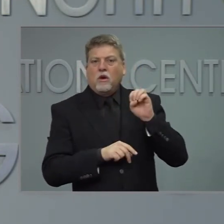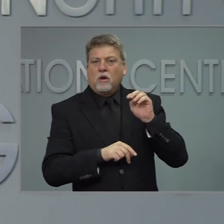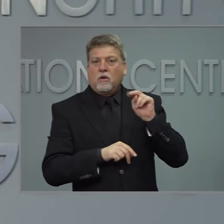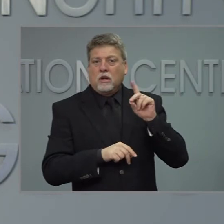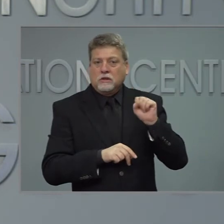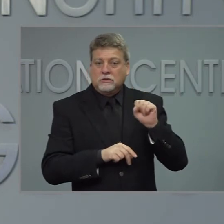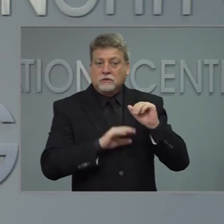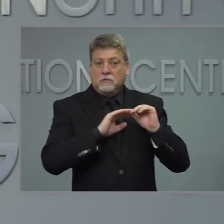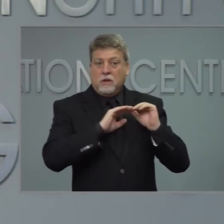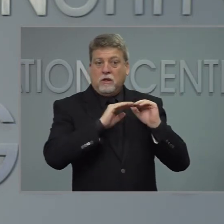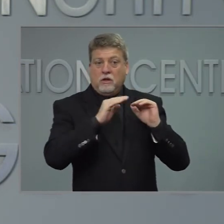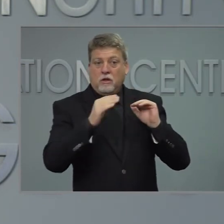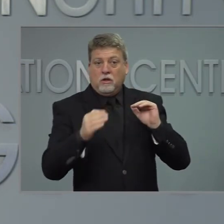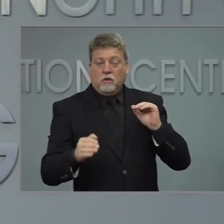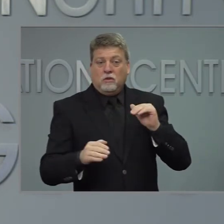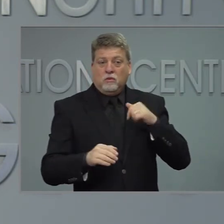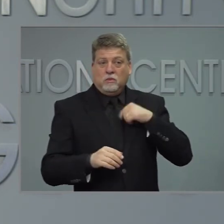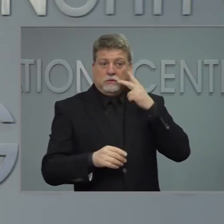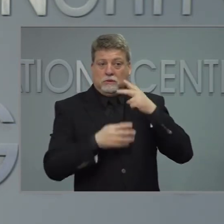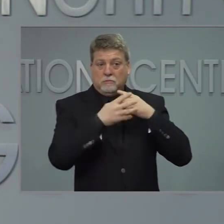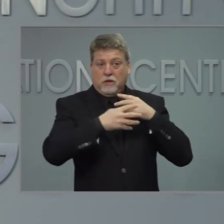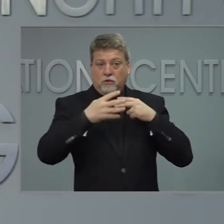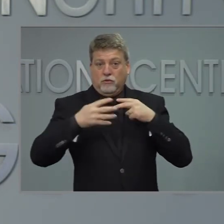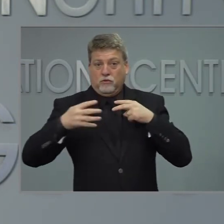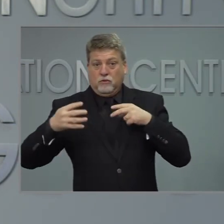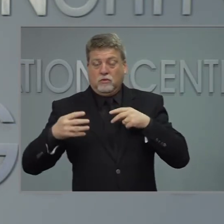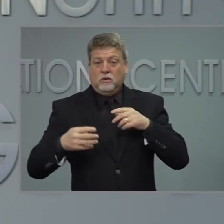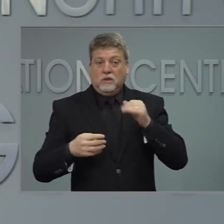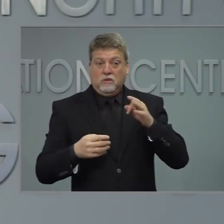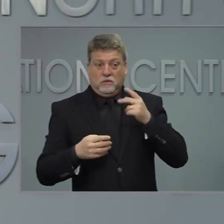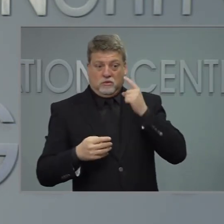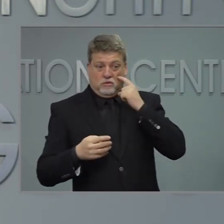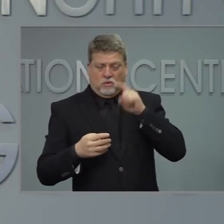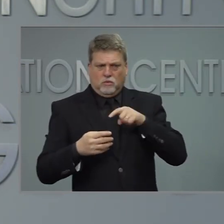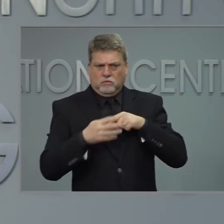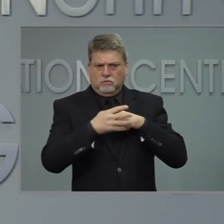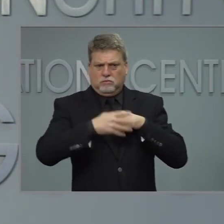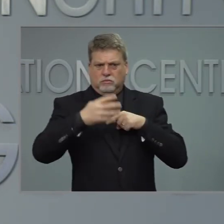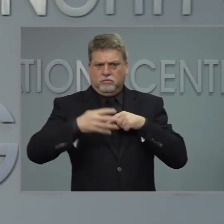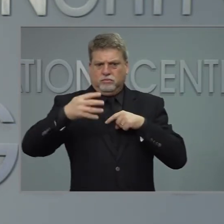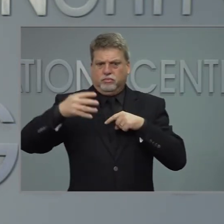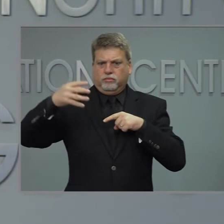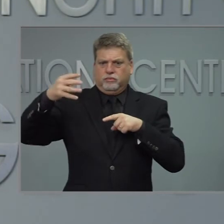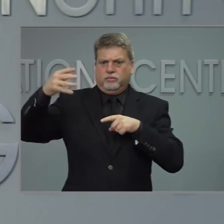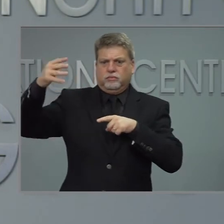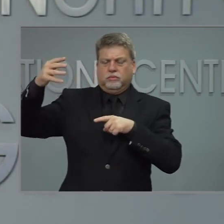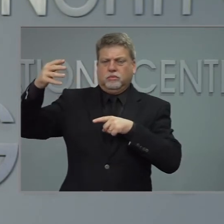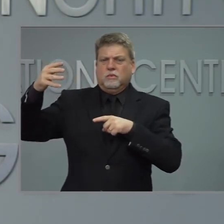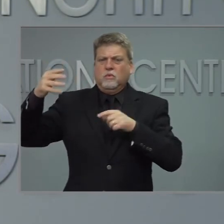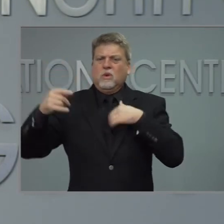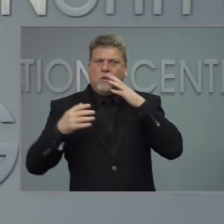veremos cuál es la valiente que está ocasionando problemas y vamos a hablar con los científicos y los oficiales.